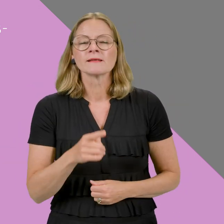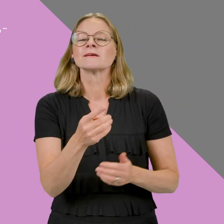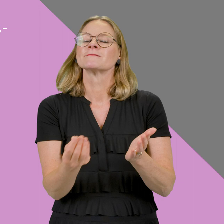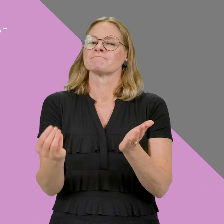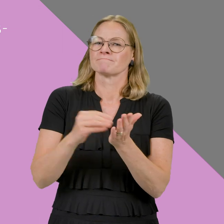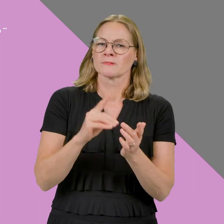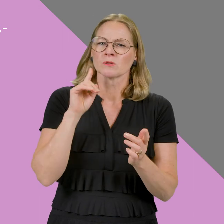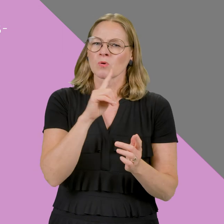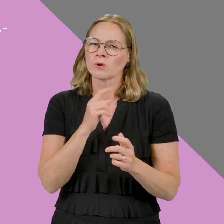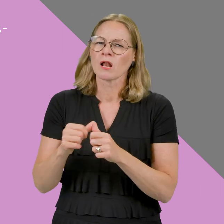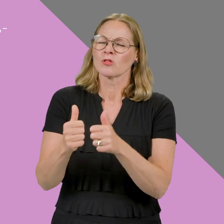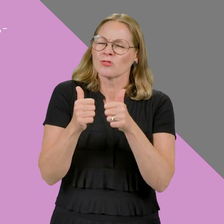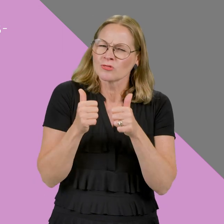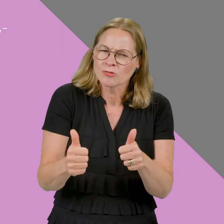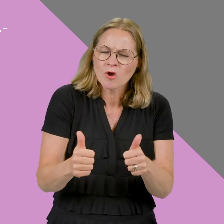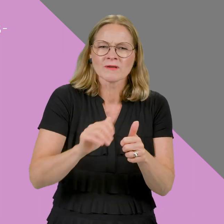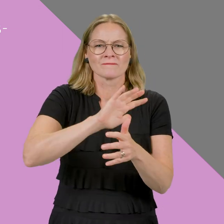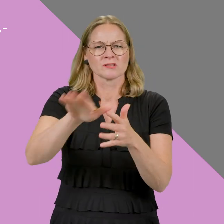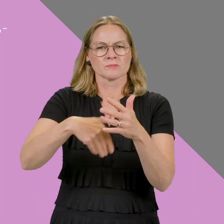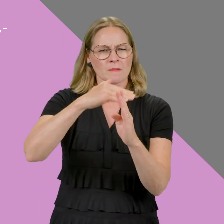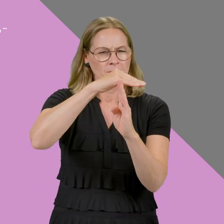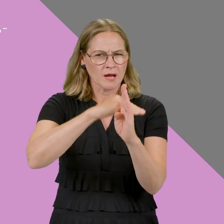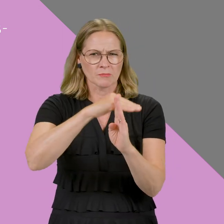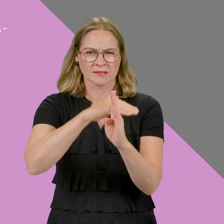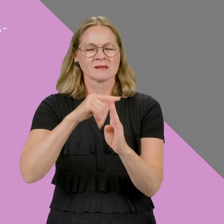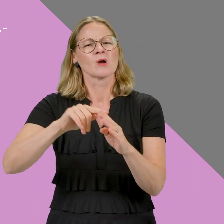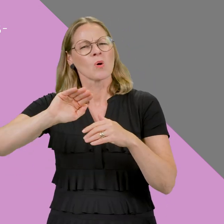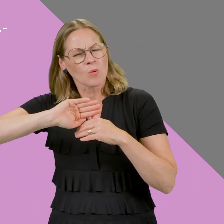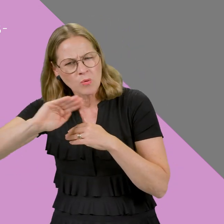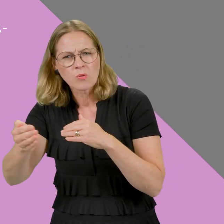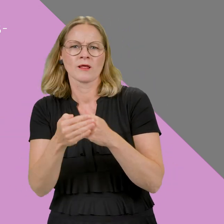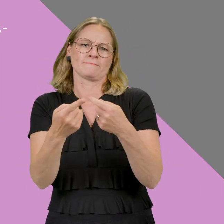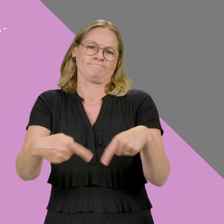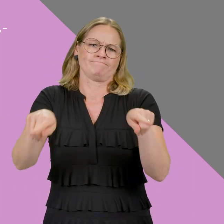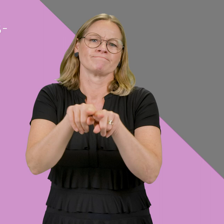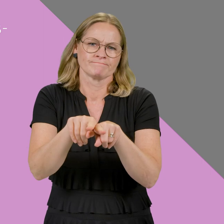Lisäksi Kuurojen Liitto toivoo, että viittomakielibarometri - toteutettaisiin uudelleen.